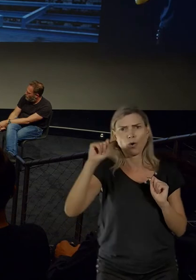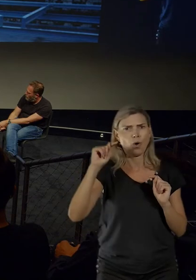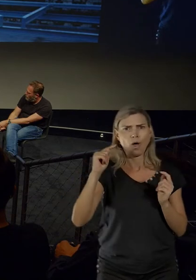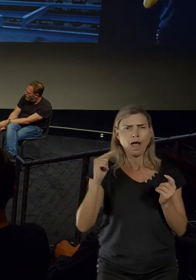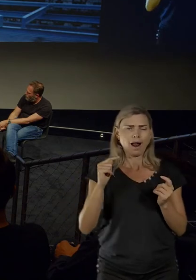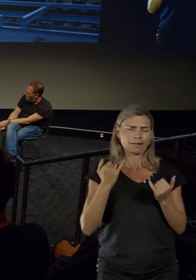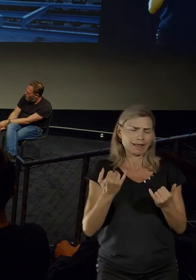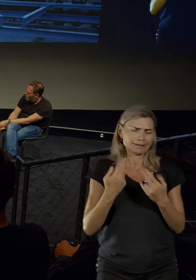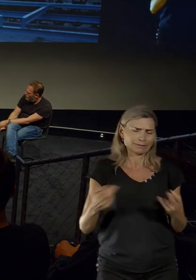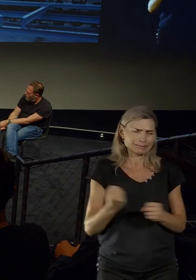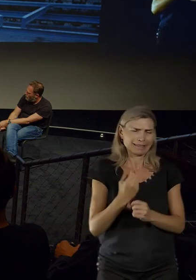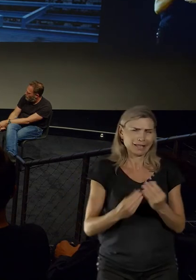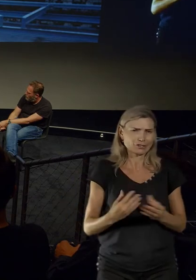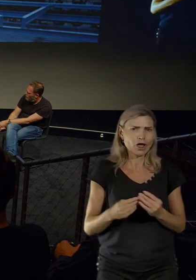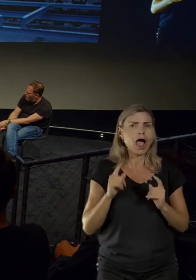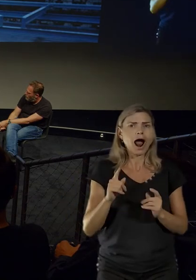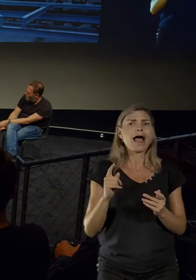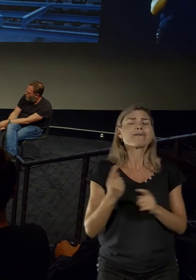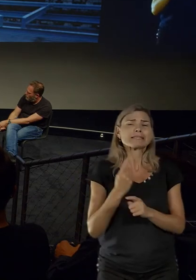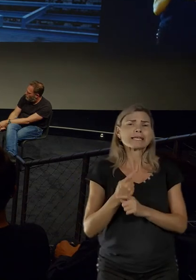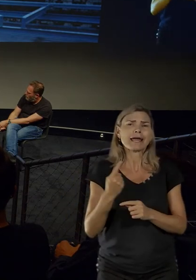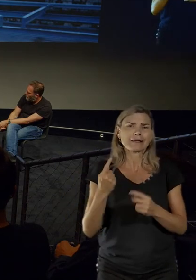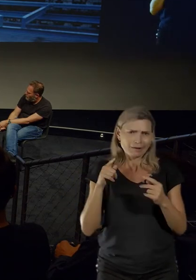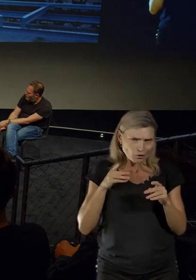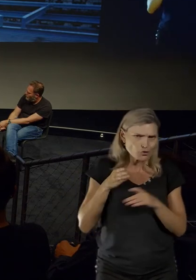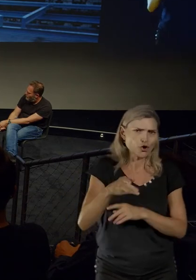ale prostě to centrum ji přitáhlo, to se říká. Po mnoha variantách prostě nakonec